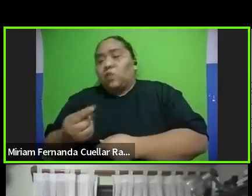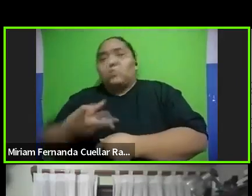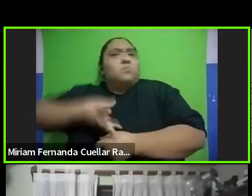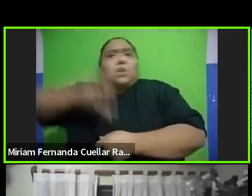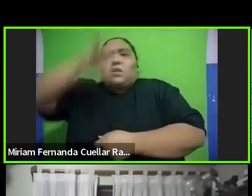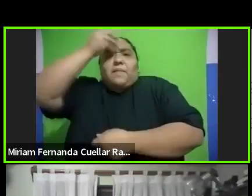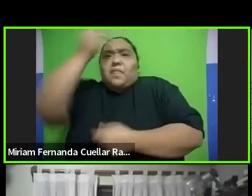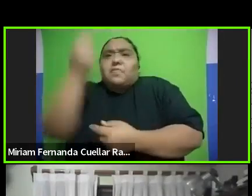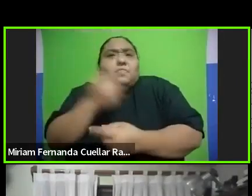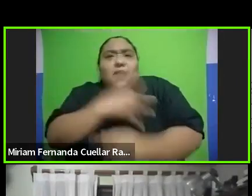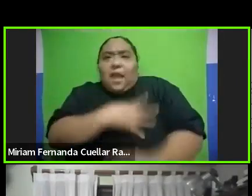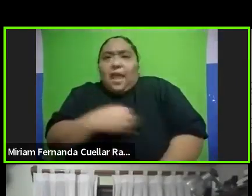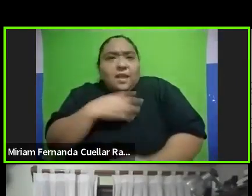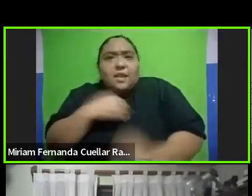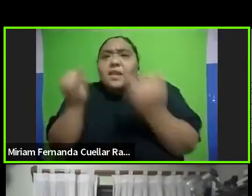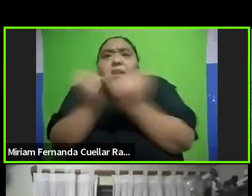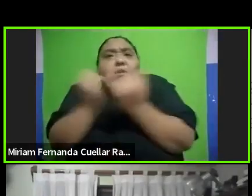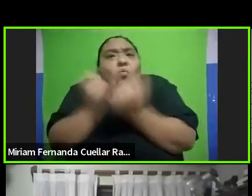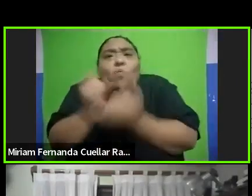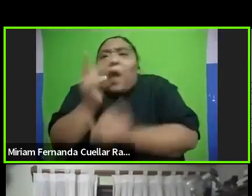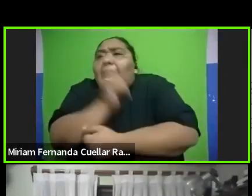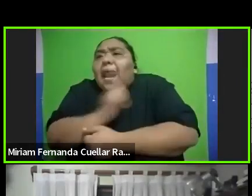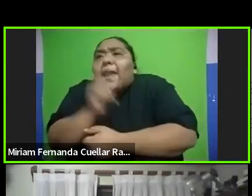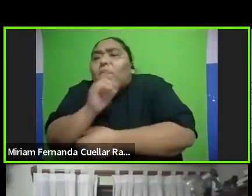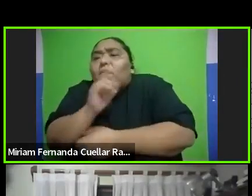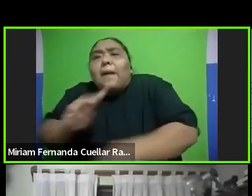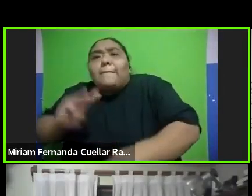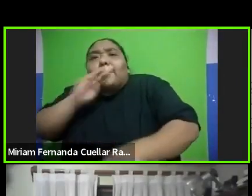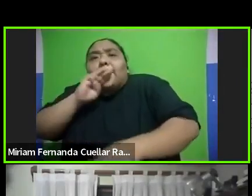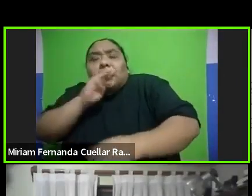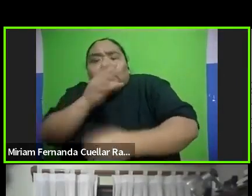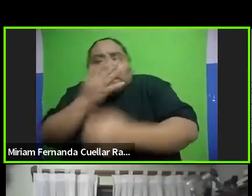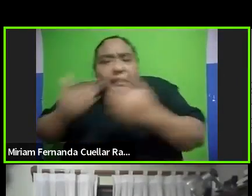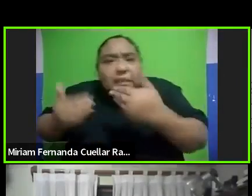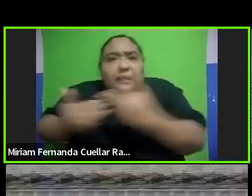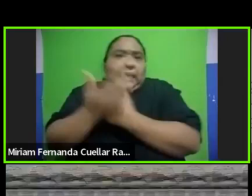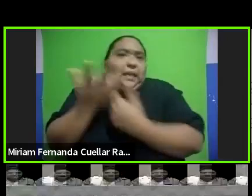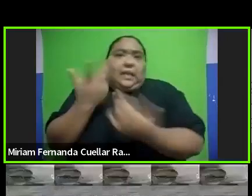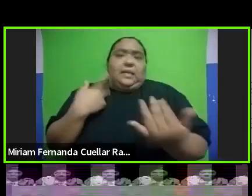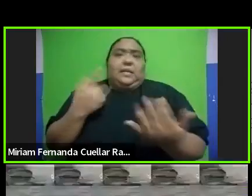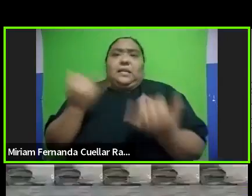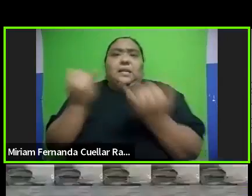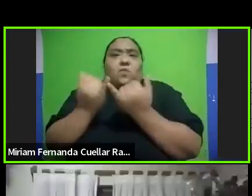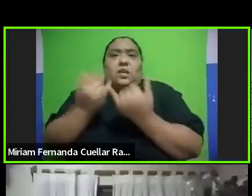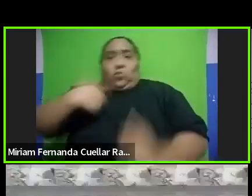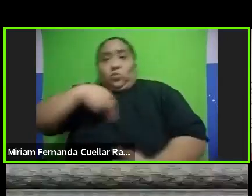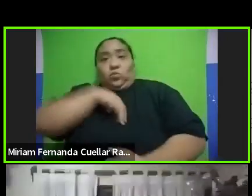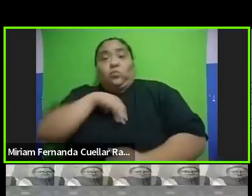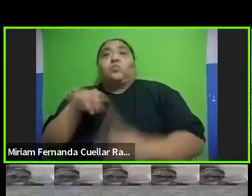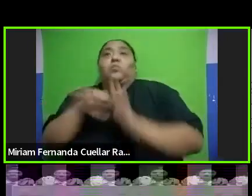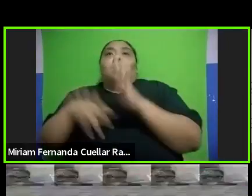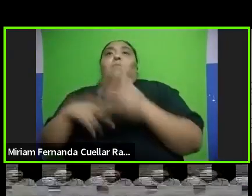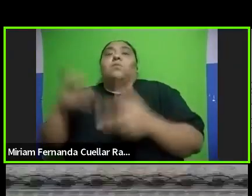en los en los primeros años de en los primeros años de vida, igual cualquier otra lengua materna. entonces lengua, materna, entonces e como persona, oyente, que aprendemos